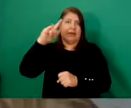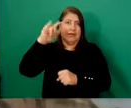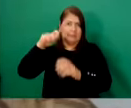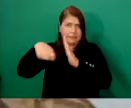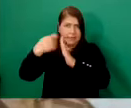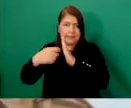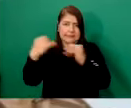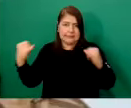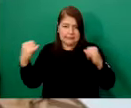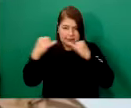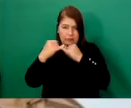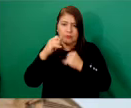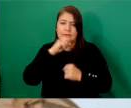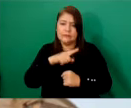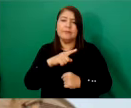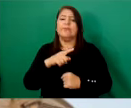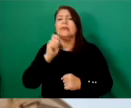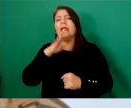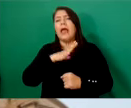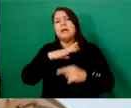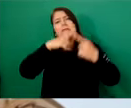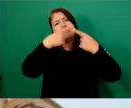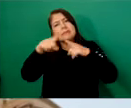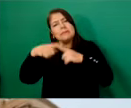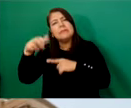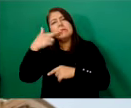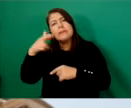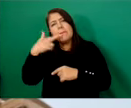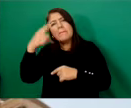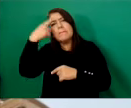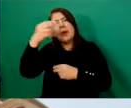Además, hay una gran variedad de restaurantes y opciones para comer.